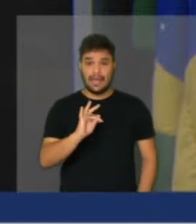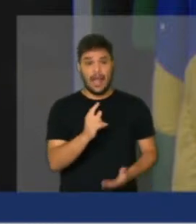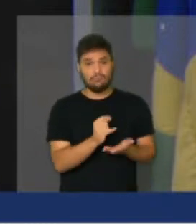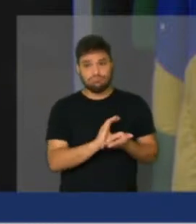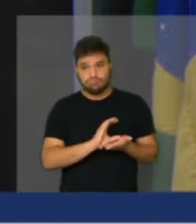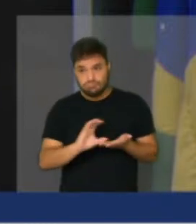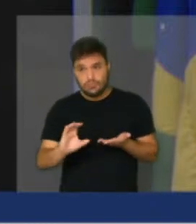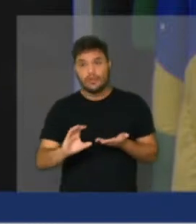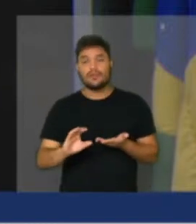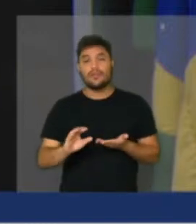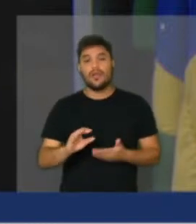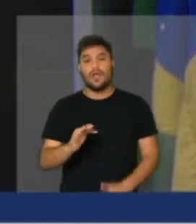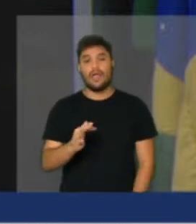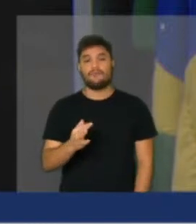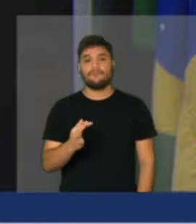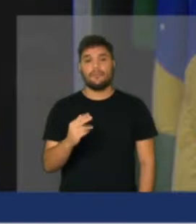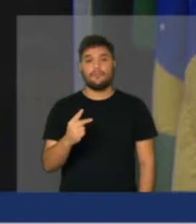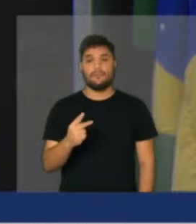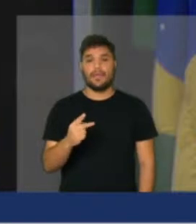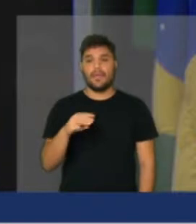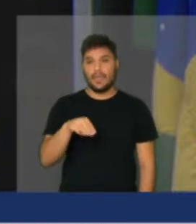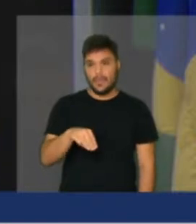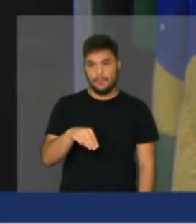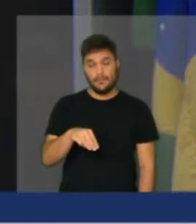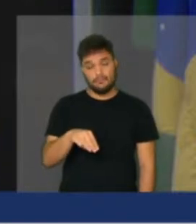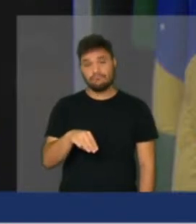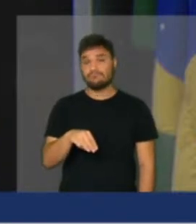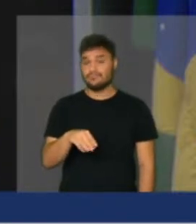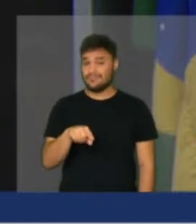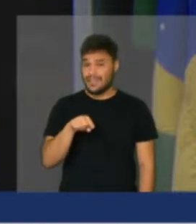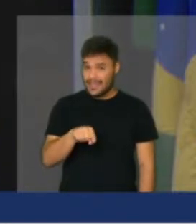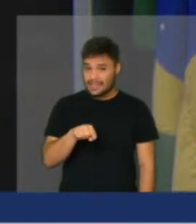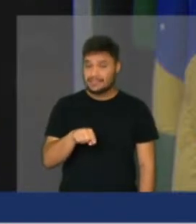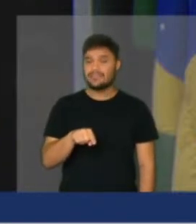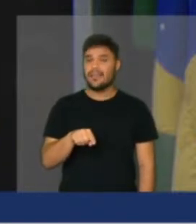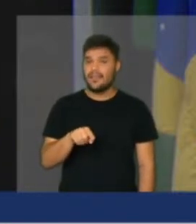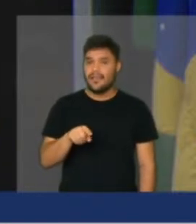ESPECIALMENTE DO FPM, QUE É DE LONGE A SUA PRINCIPAL, SENÃO ÚNICA FONTE DE